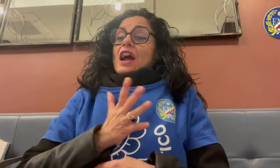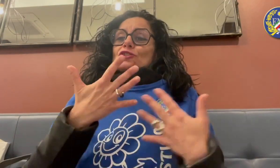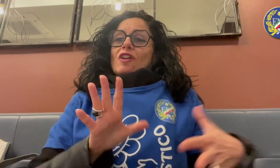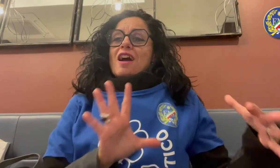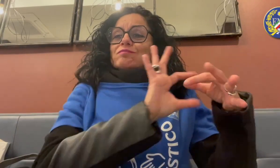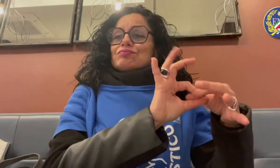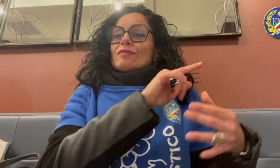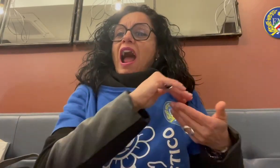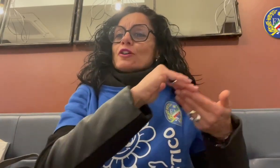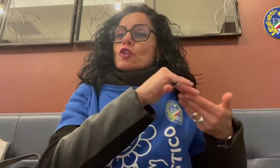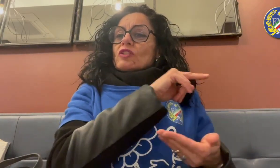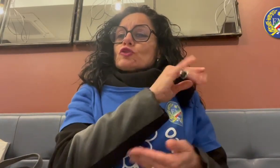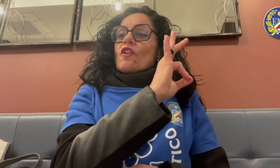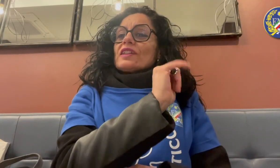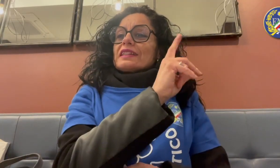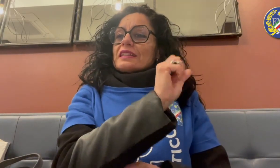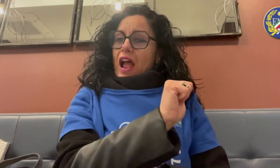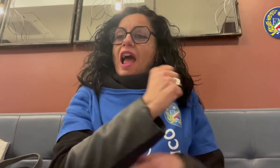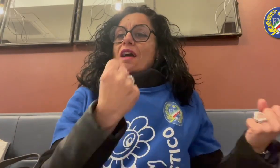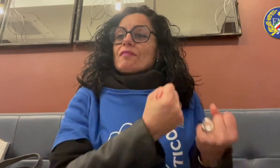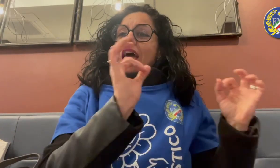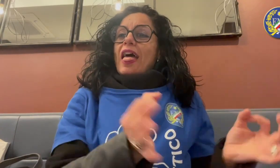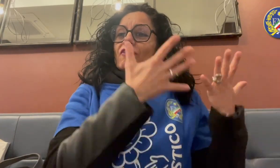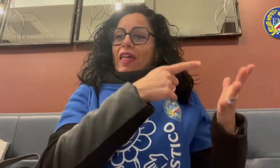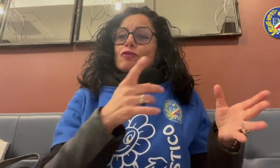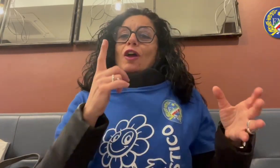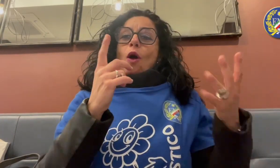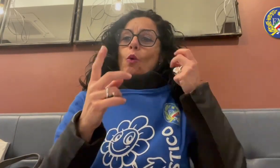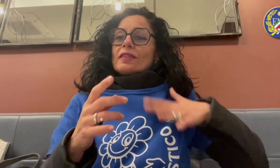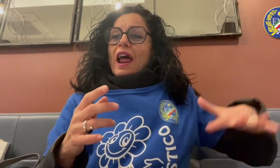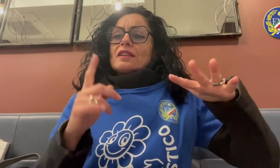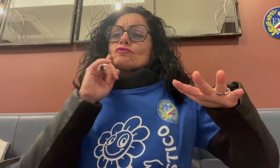Grazia D'Agata che è in contatto con il F.I.D.A. (Forum Italiano Diritti Autismo) ha preso accordi per prevedere, in occasione della manifestazione organizzata da